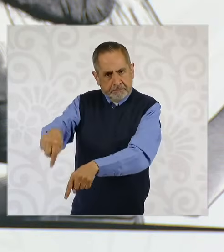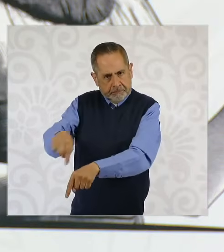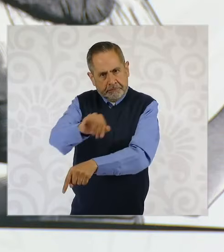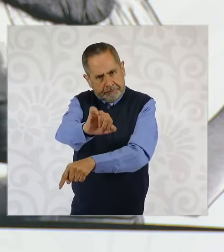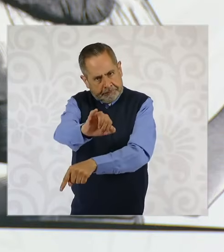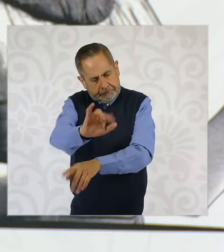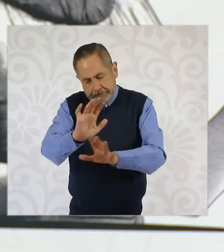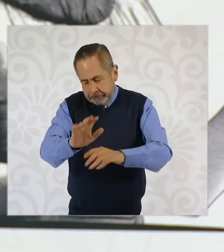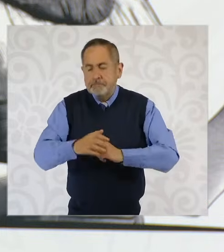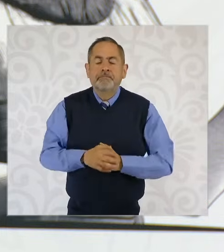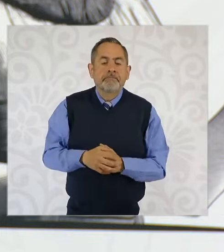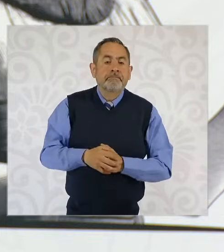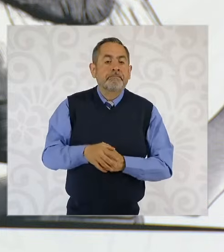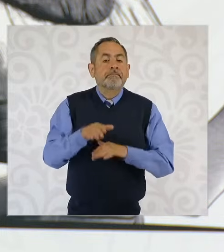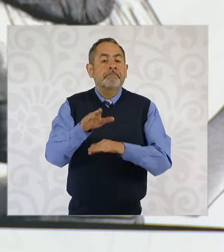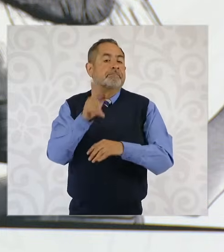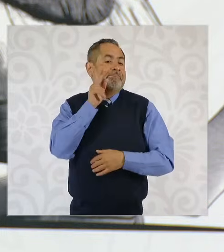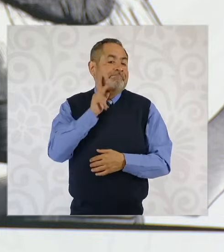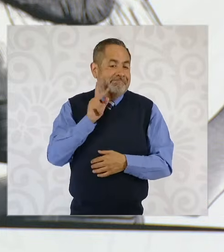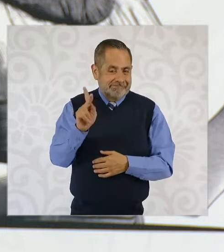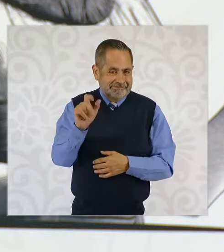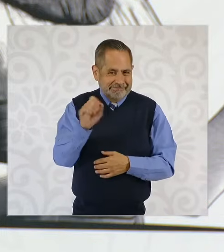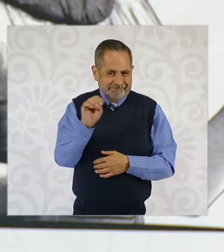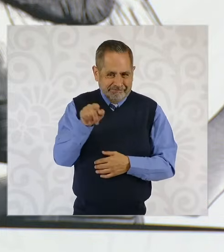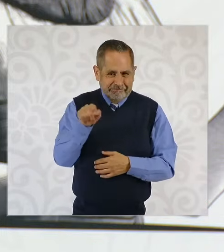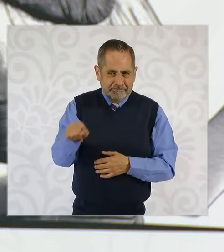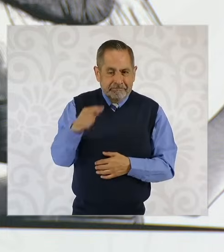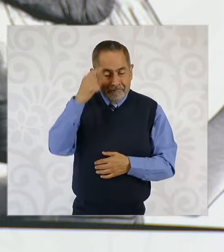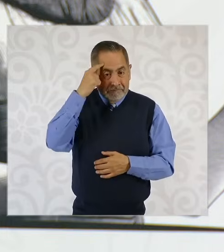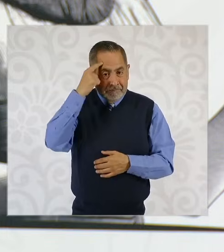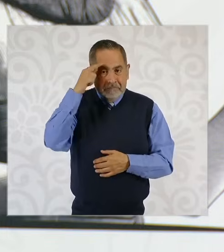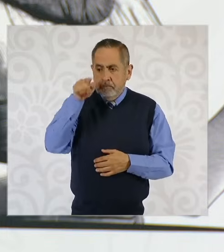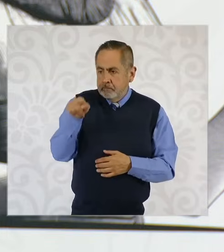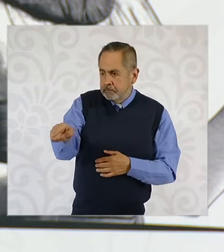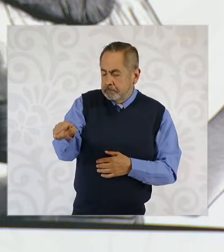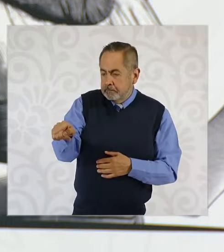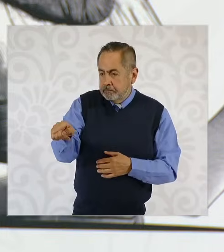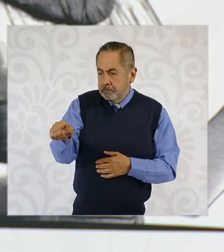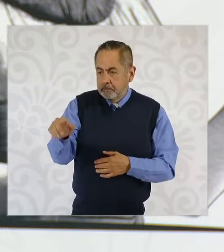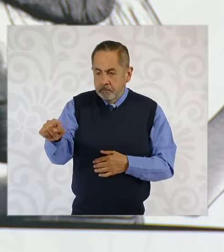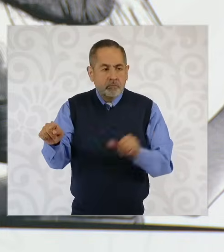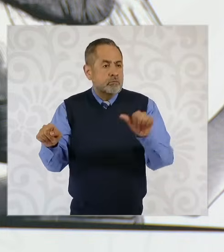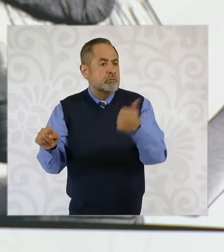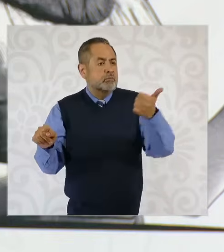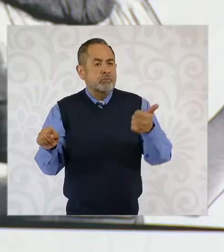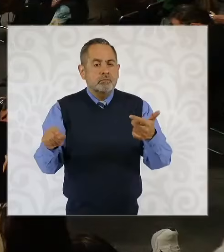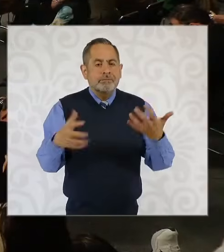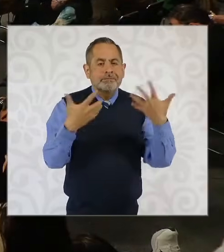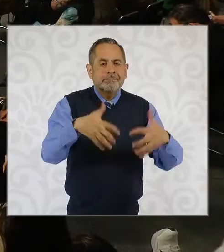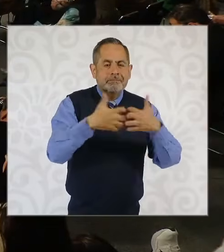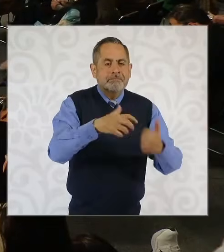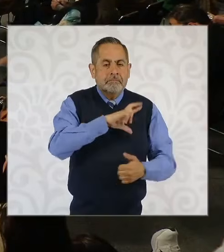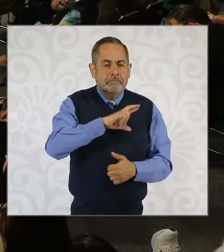que se hizo fue poner a PEMEX en el mismo nivel de competencia que empresas privadas Y entonces